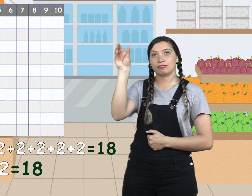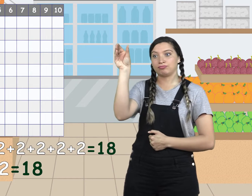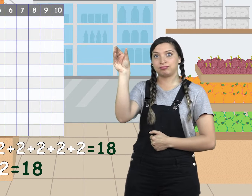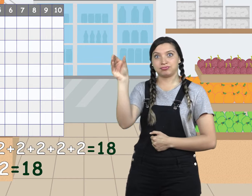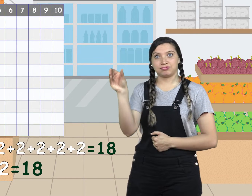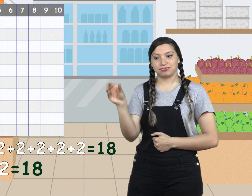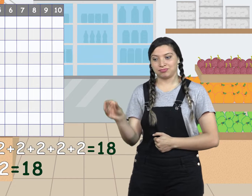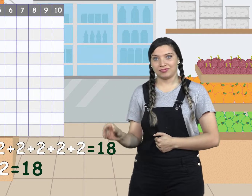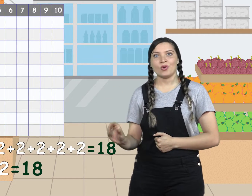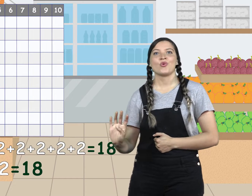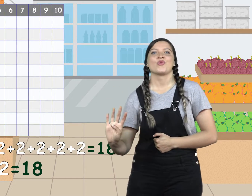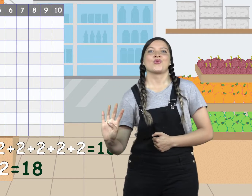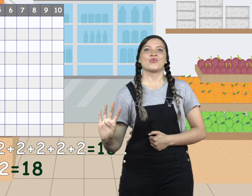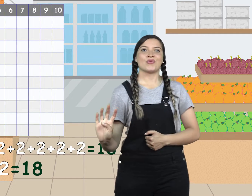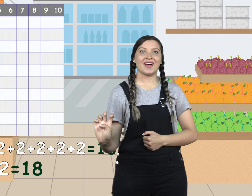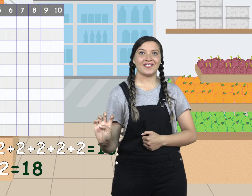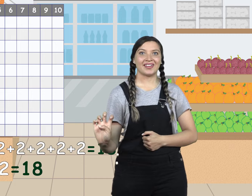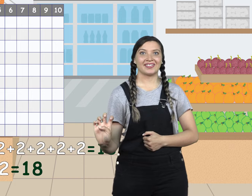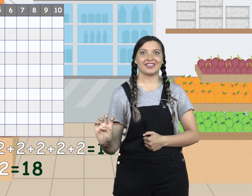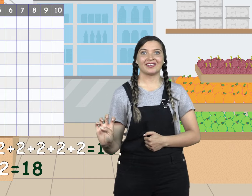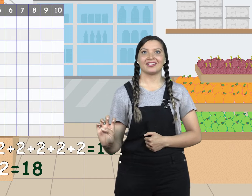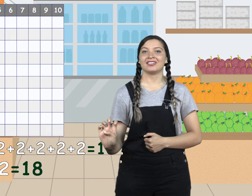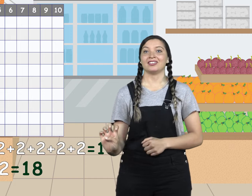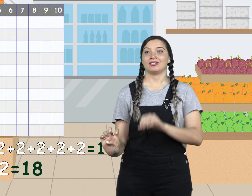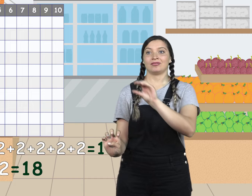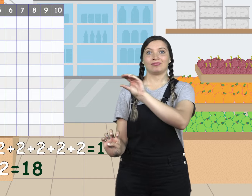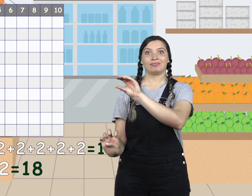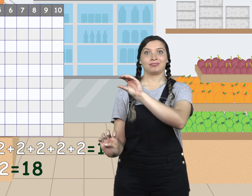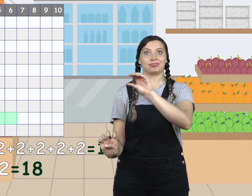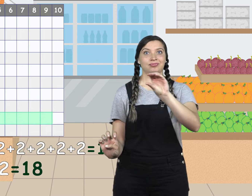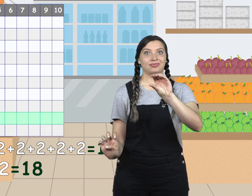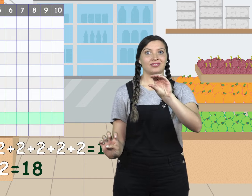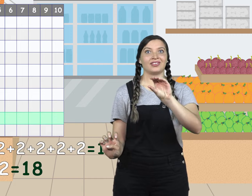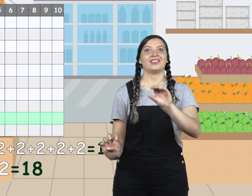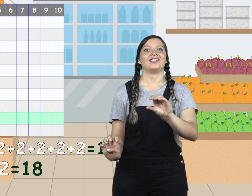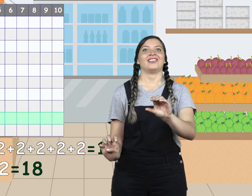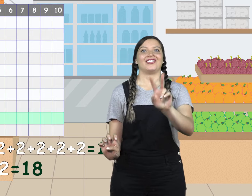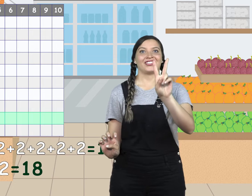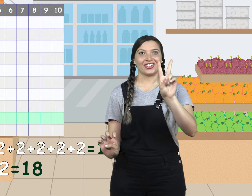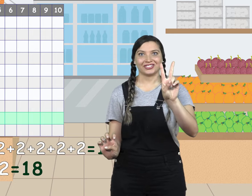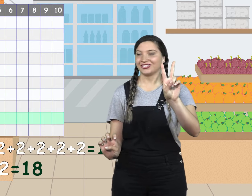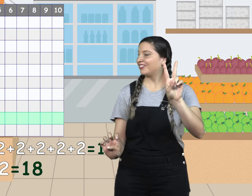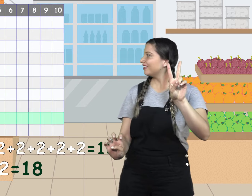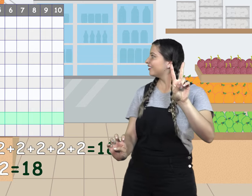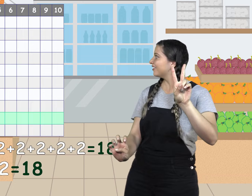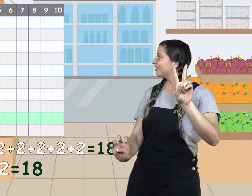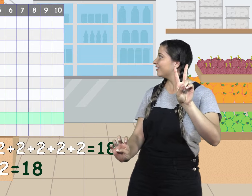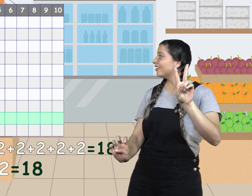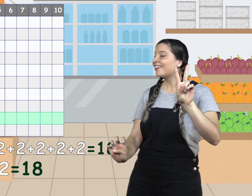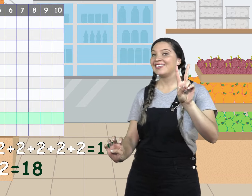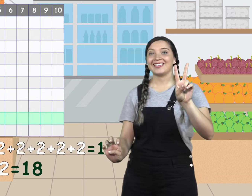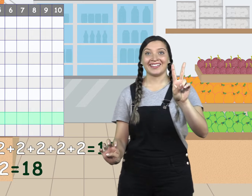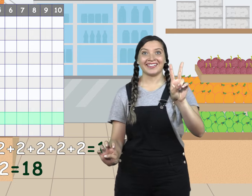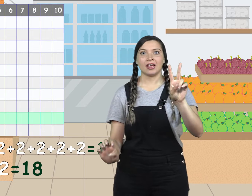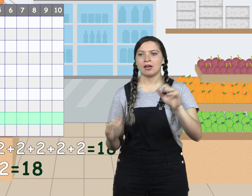En ese lado tenemos nueve y en el otro lado, dos.